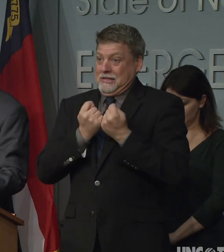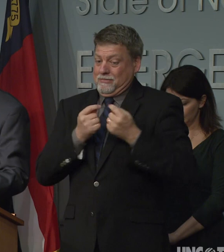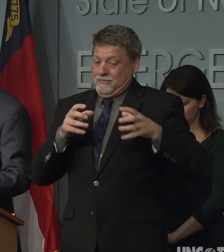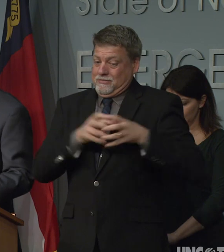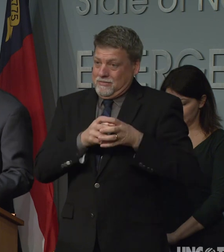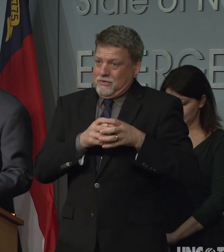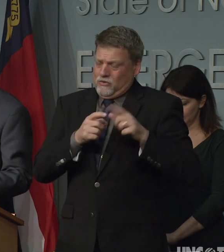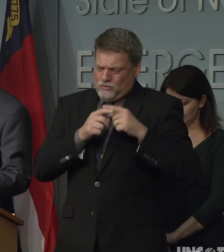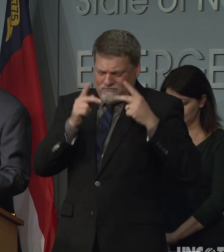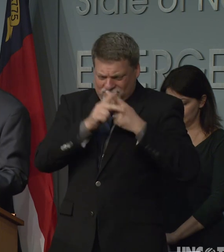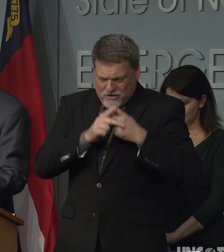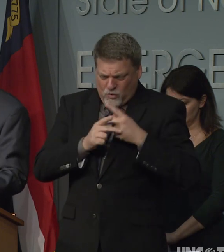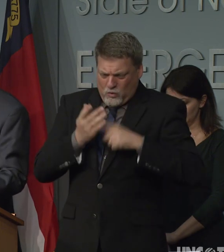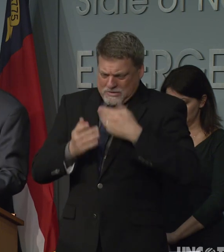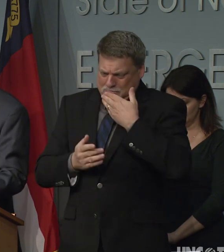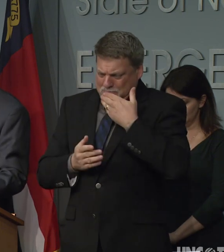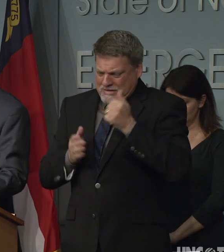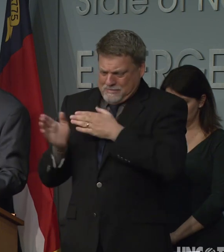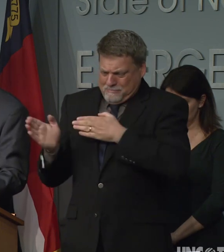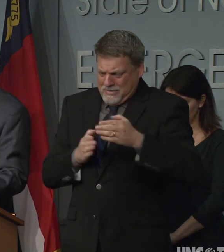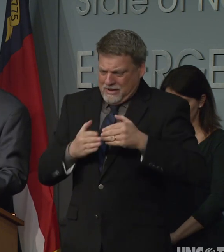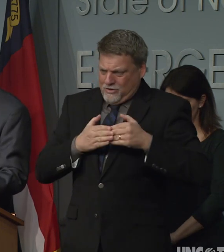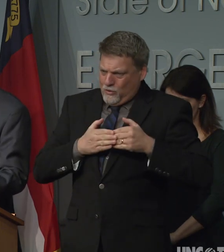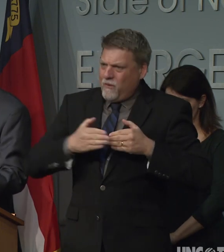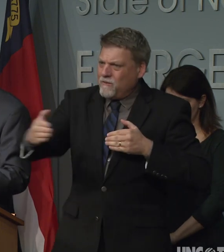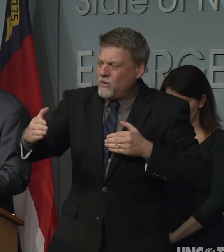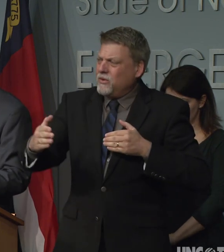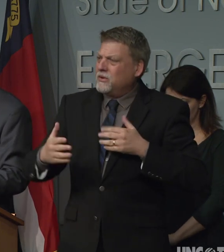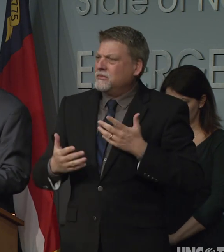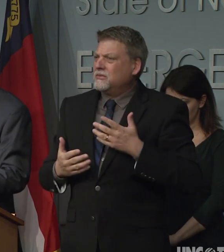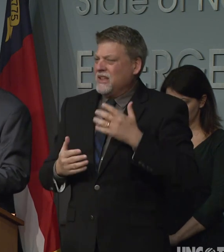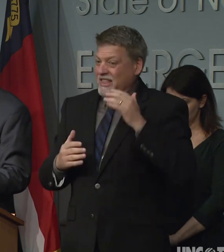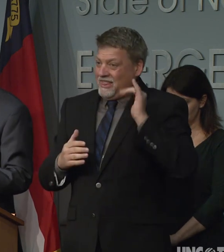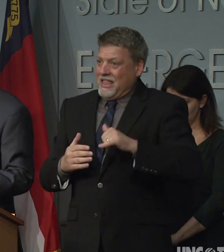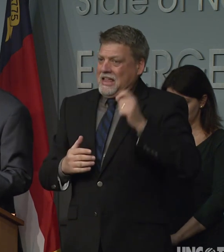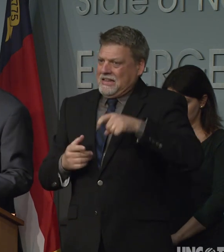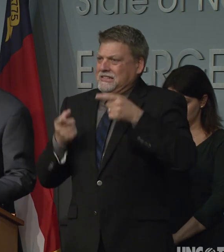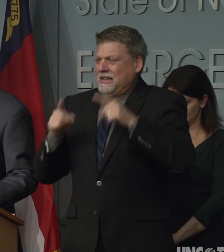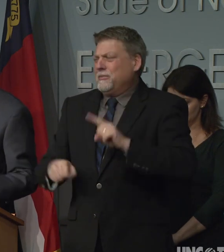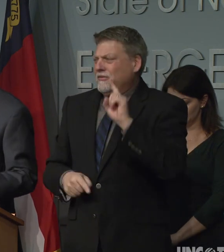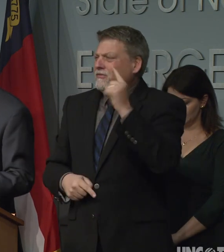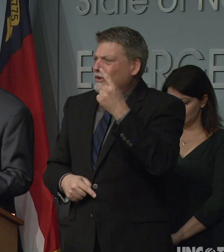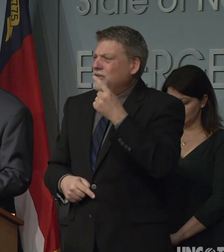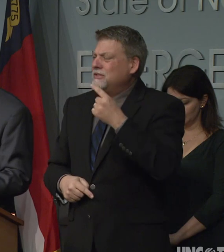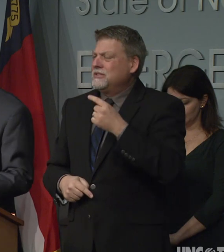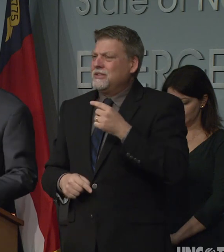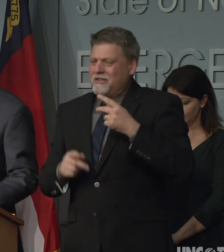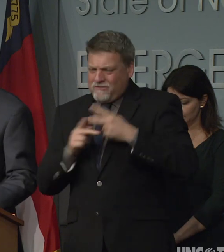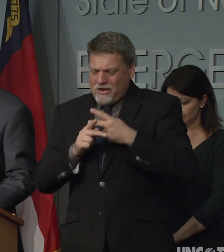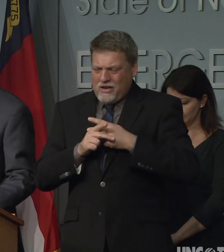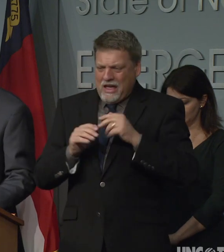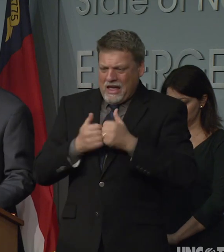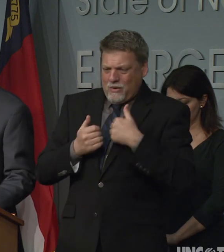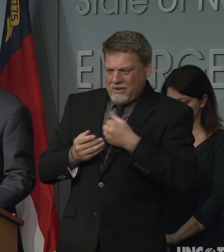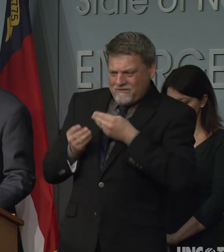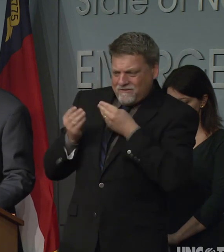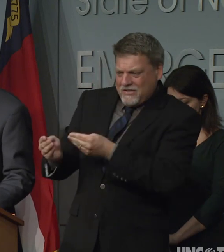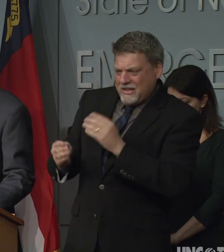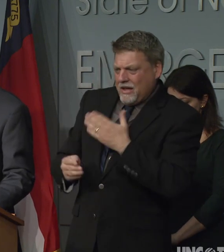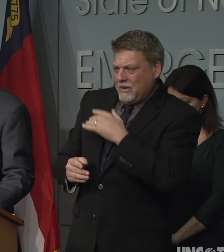podemos ayudar a las personas que tienen necesidades de guarderías y ayudar a las personas que tienen problemas